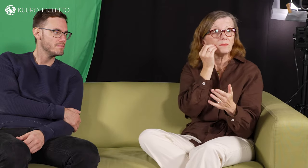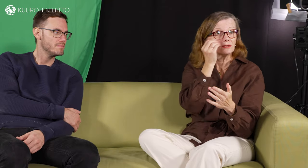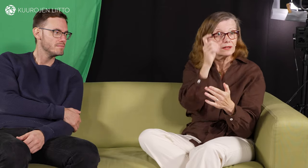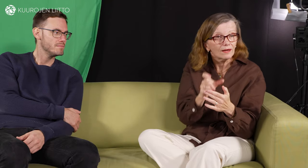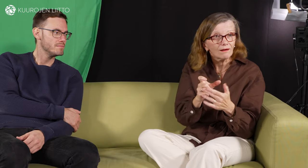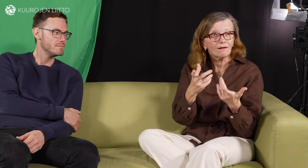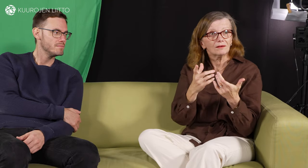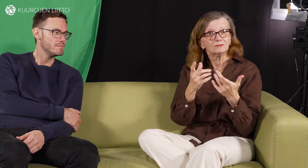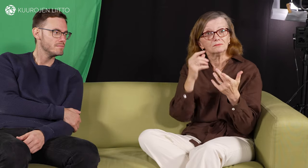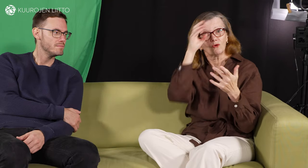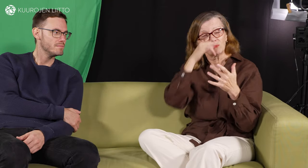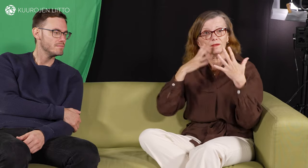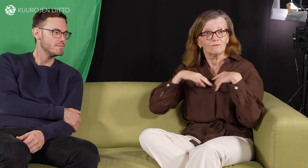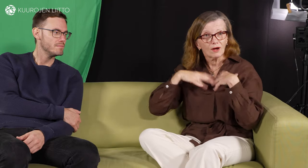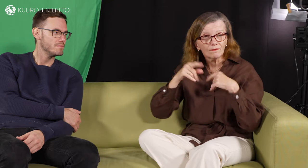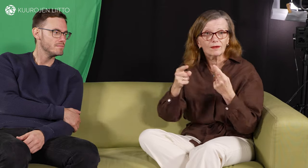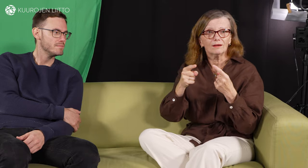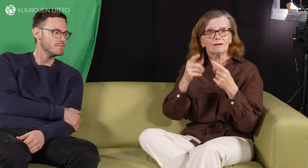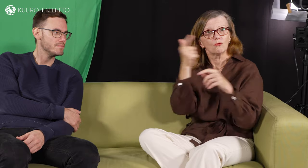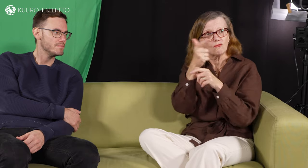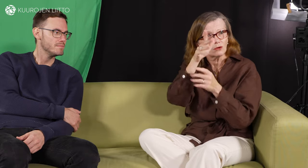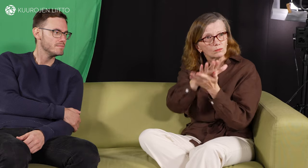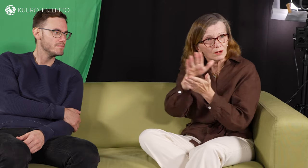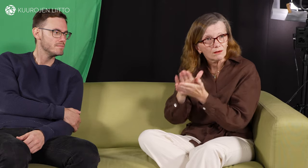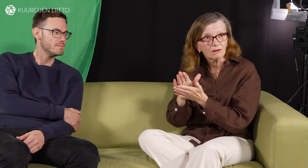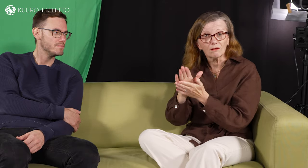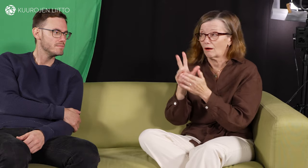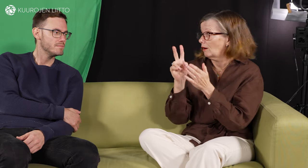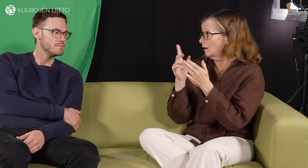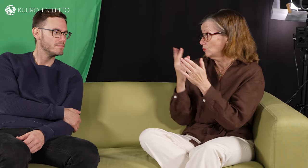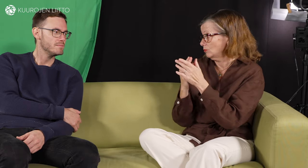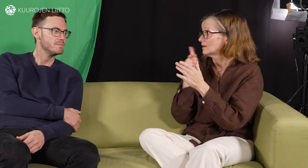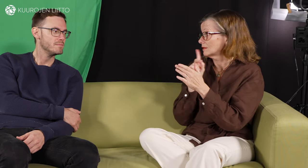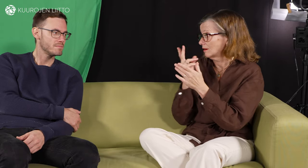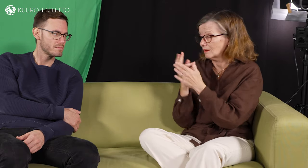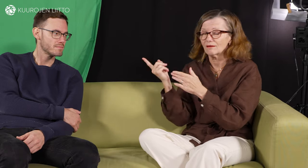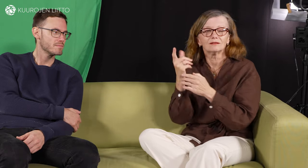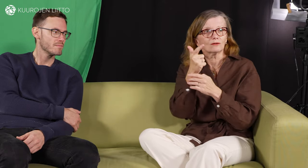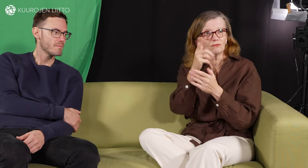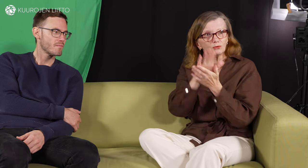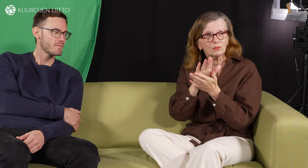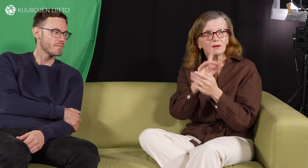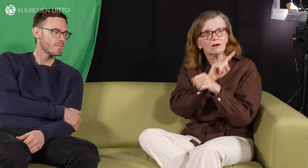maskeeraajan, puvustuksen ja kuvauspaikat. Etsimme kuvauspaikat Jarin kanssa yhdessä.